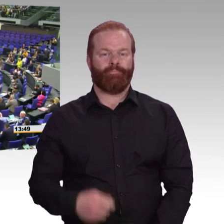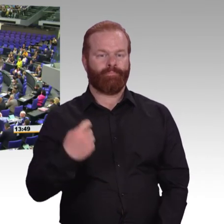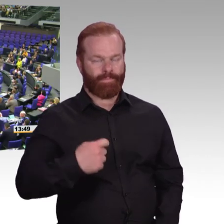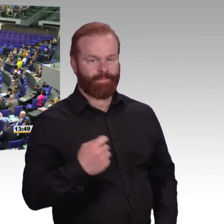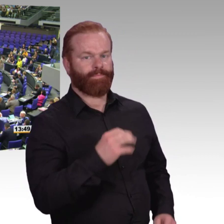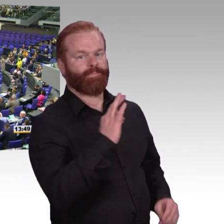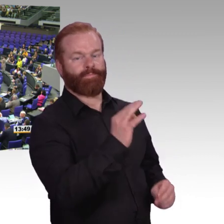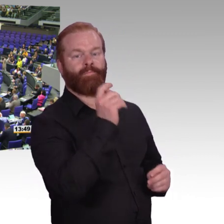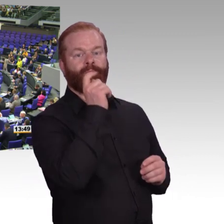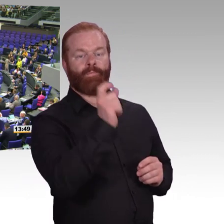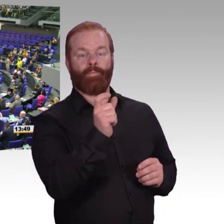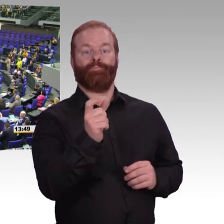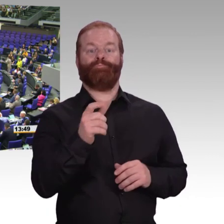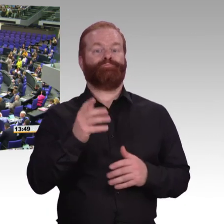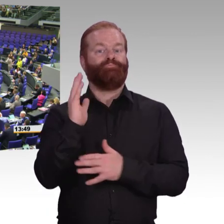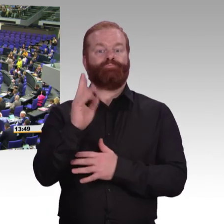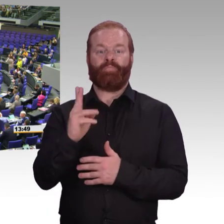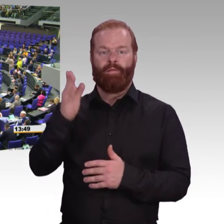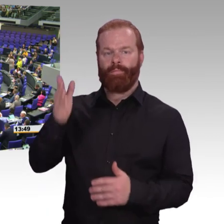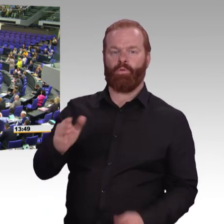(Rednerwechsel) So kommt man aus dem Kabarett mal wieder in den Bundestag zurück,